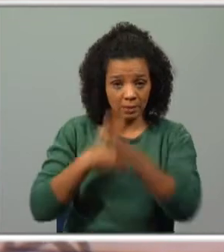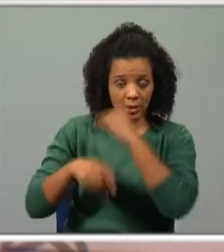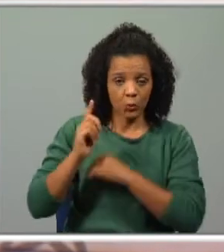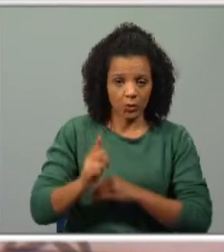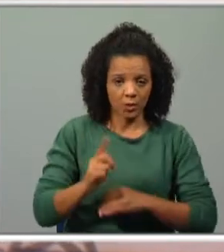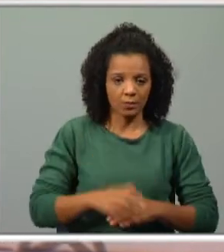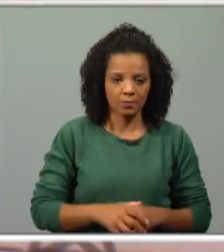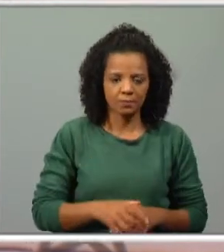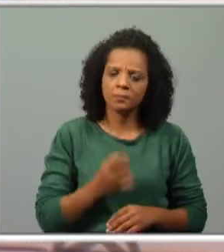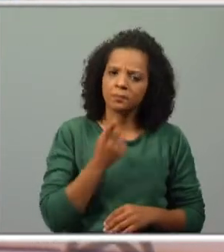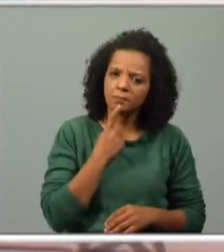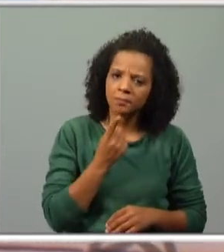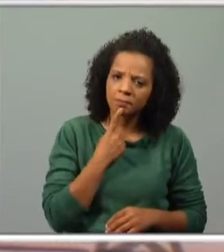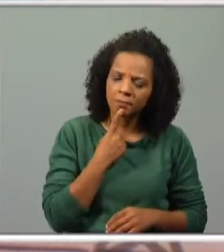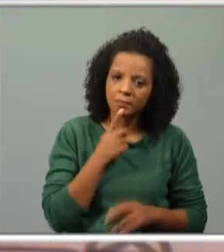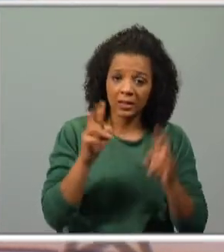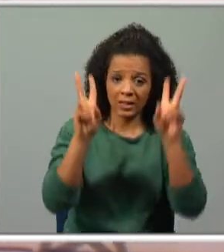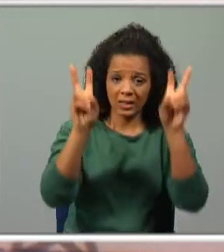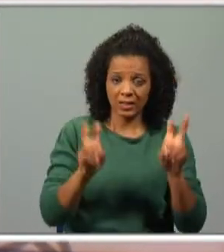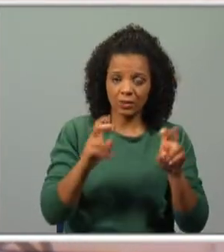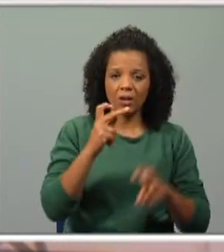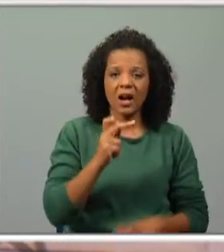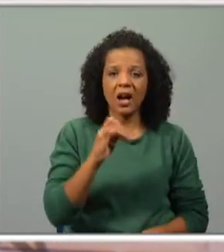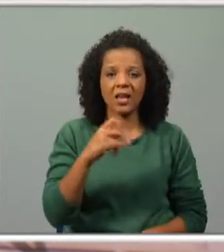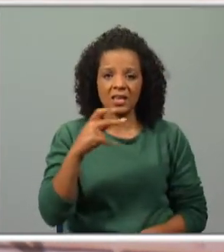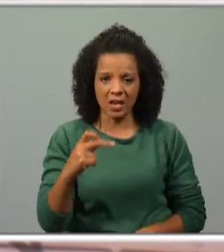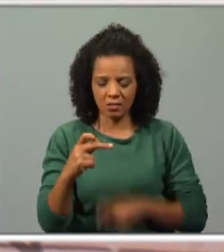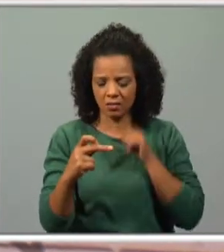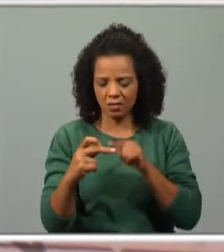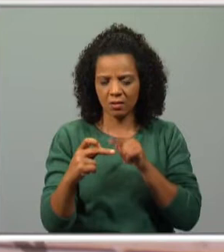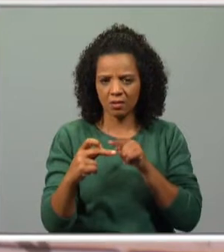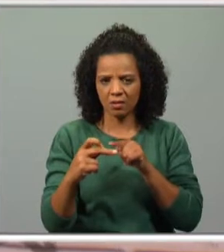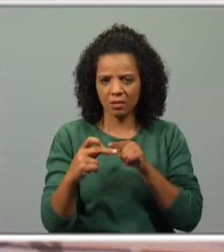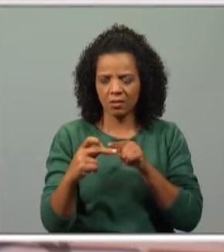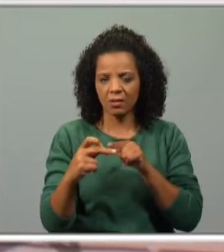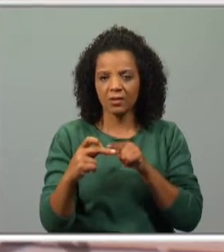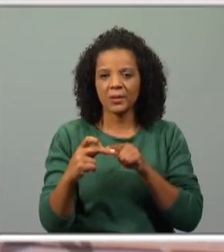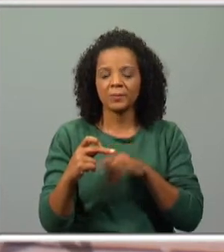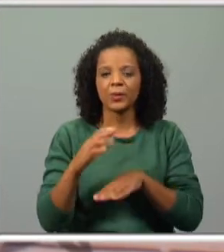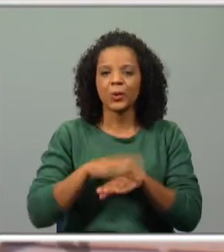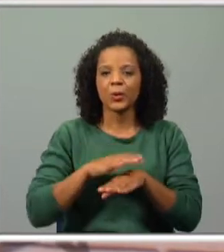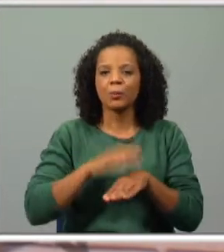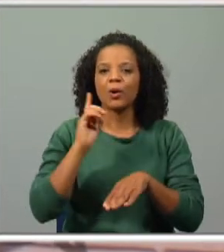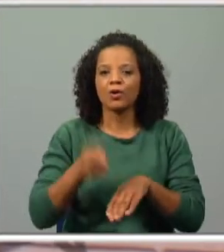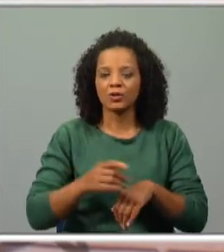percebi que este título a águia foi obra de um amigo dessa de Queiroz Quando 我意識到鷹的這個標題是Queiroz 的一位朋友的作品